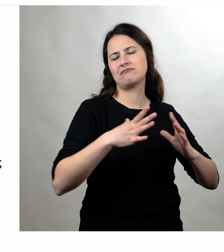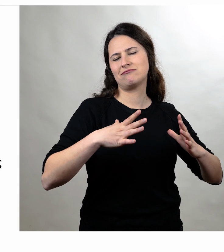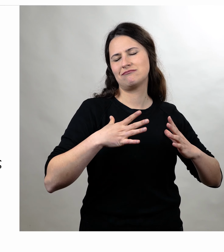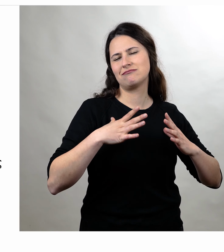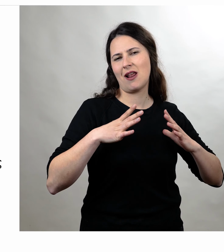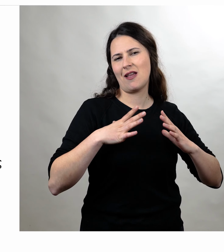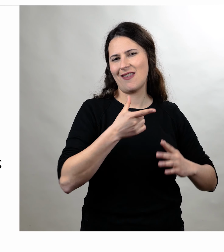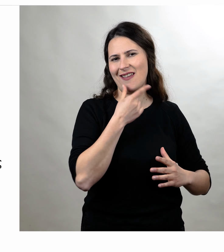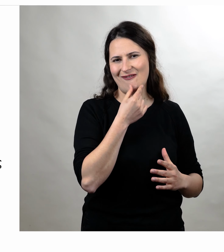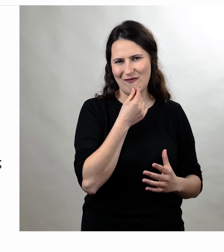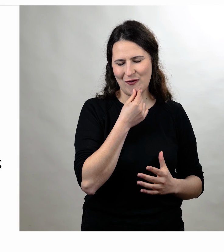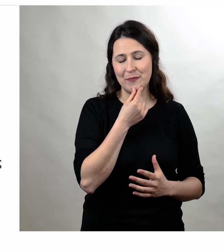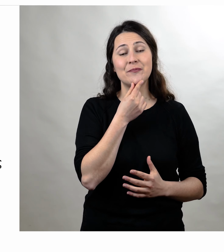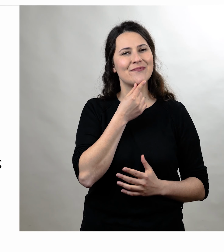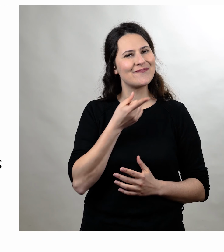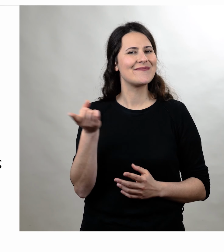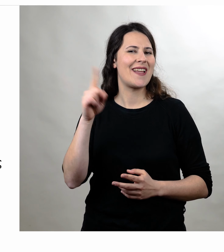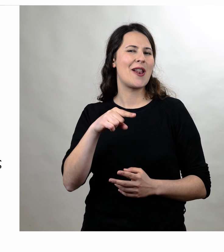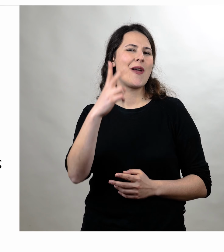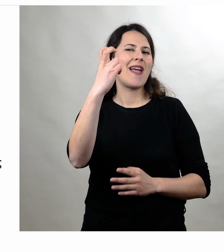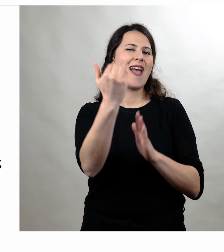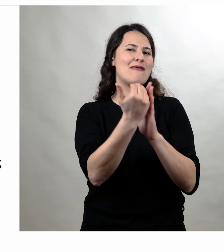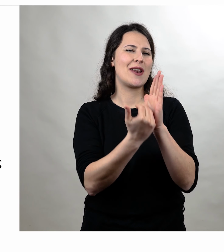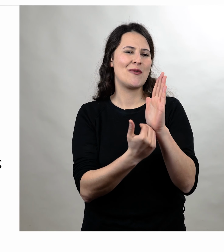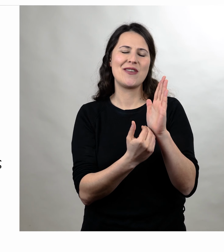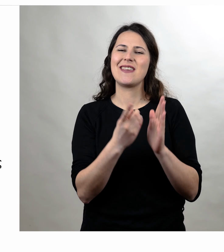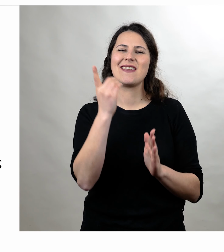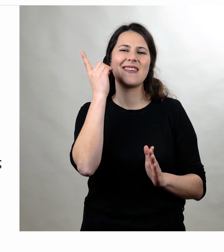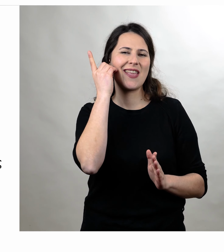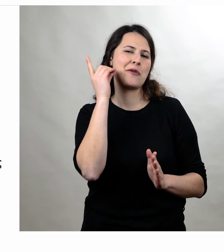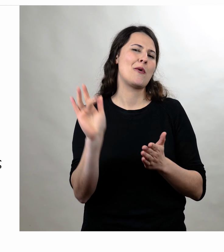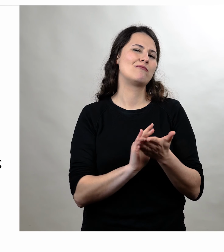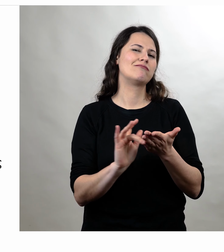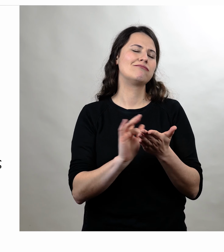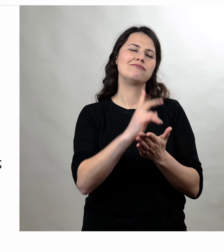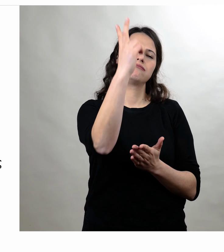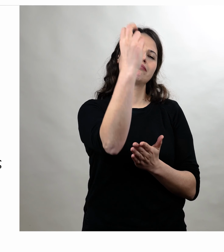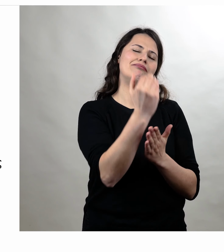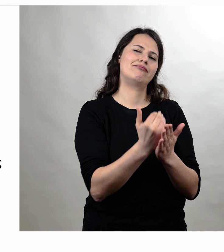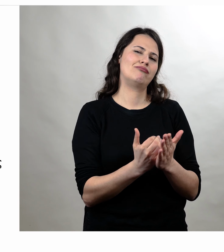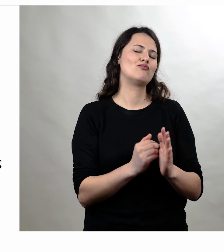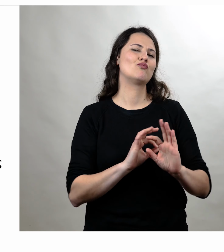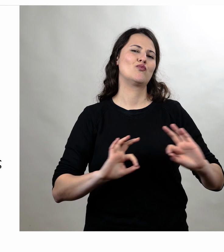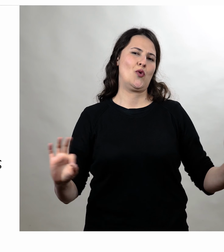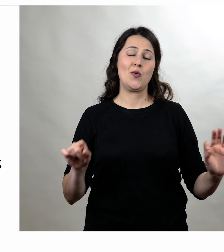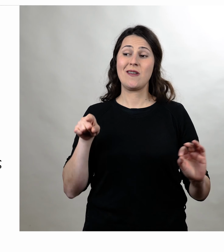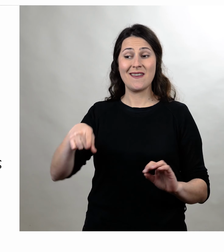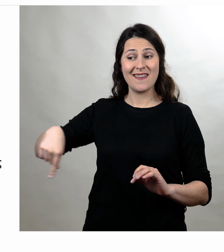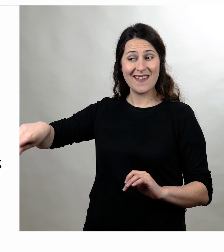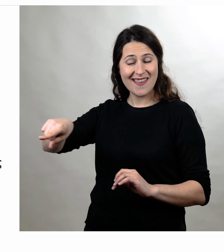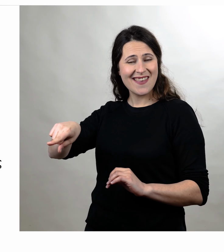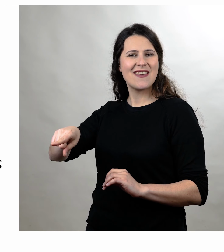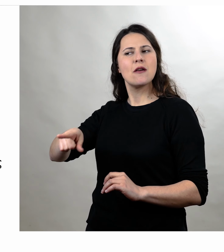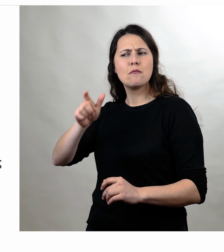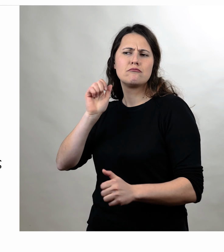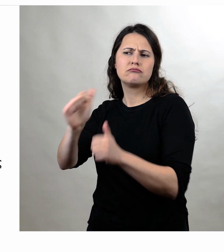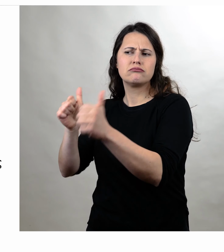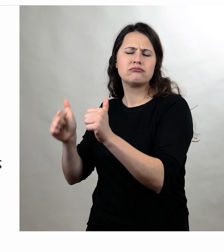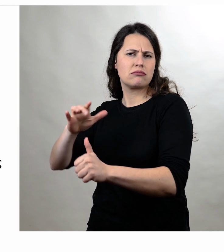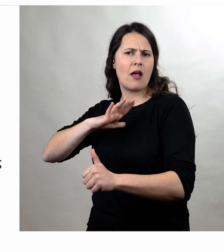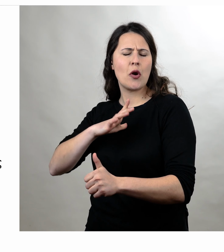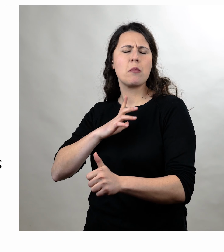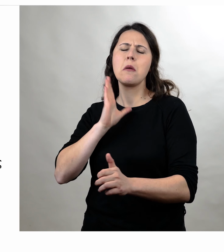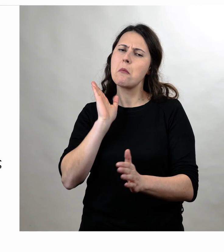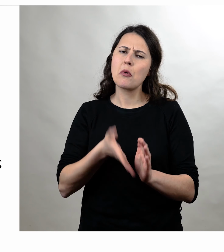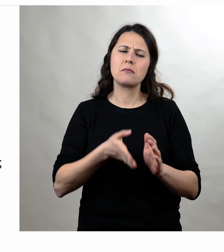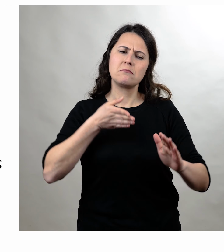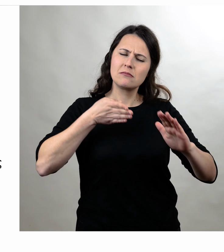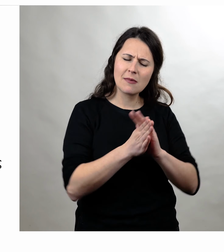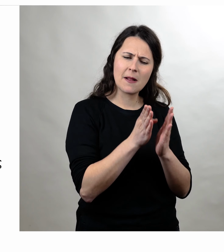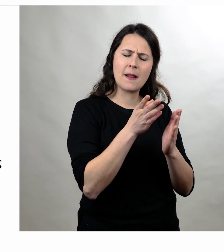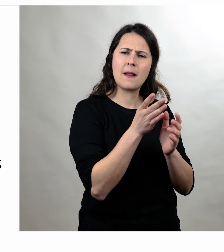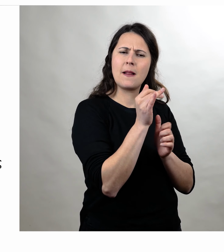Με την εφαρμογή για έξυπνα τηλέφωνα, οι ταξιδιώτες μπορούν να αγοράσουν τα εισιτήρια τους ηλεκτρονικά.